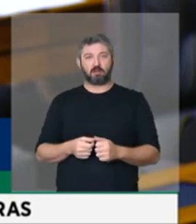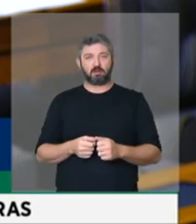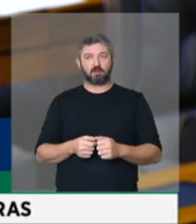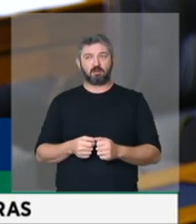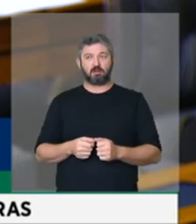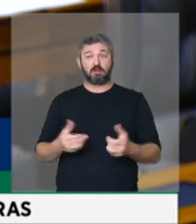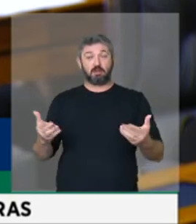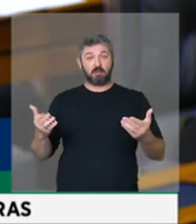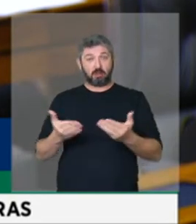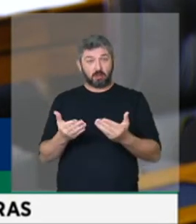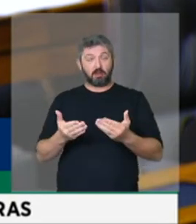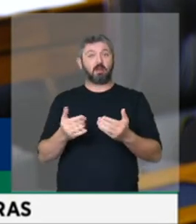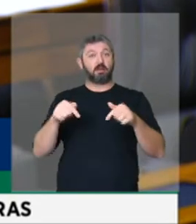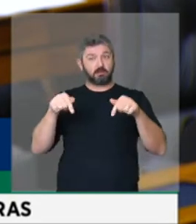TRANSFERIDOS DO BRASIL PARA FORA DO BRASIL NA CONTA, NA